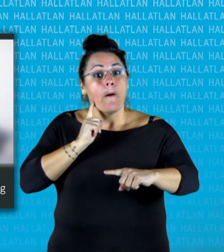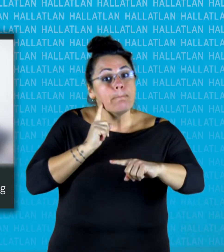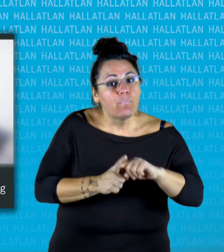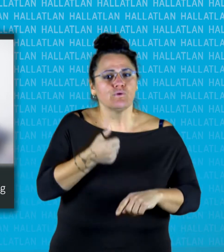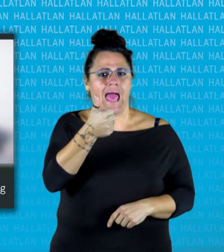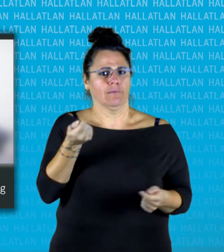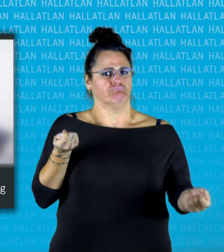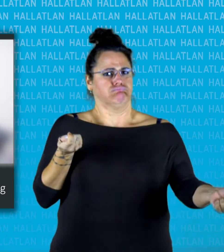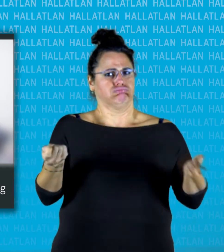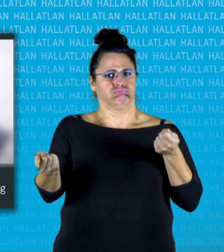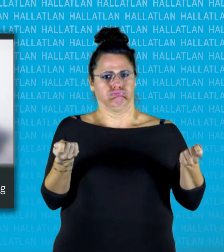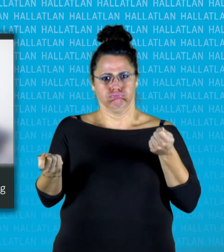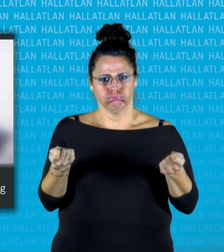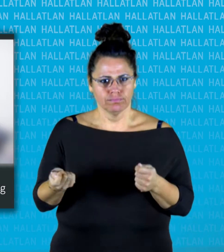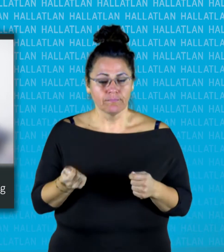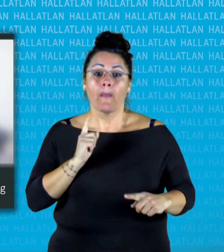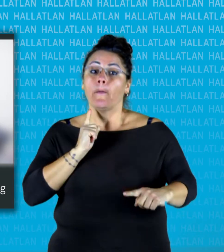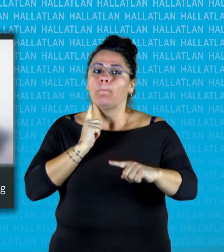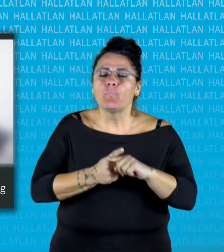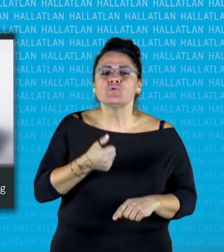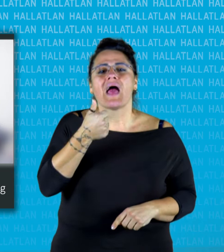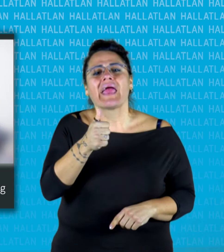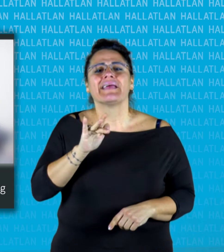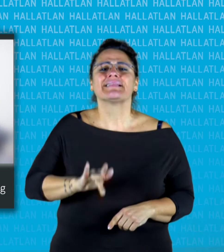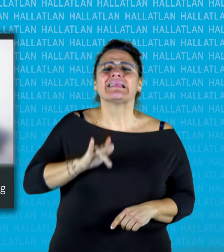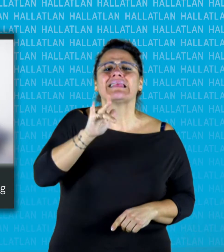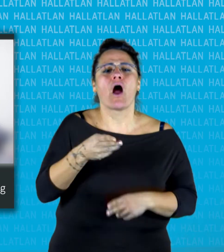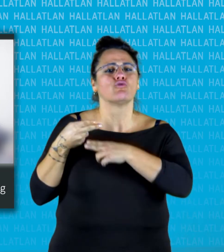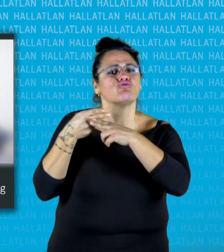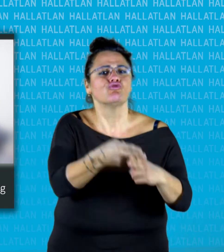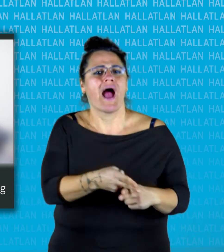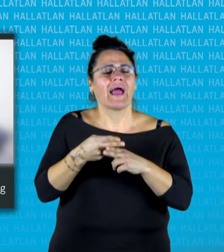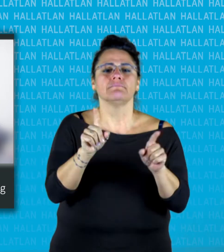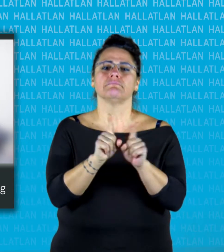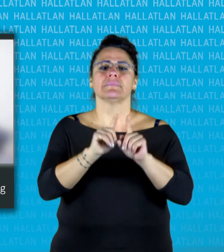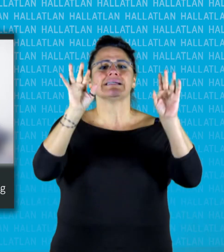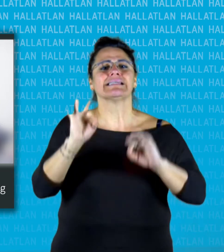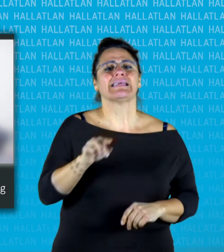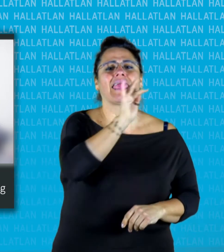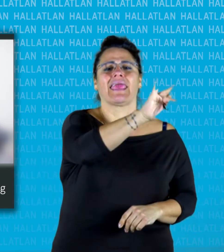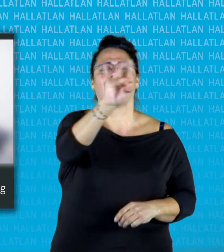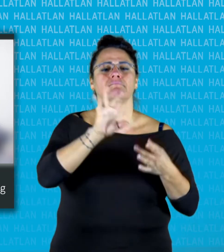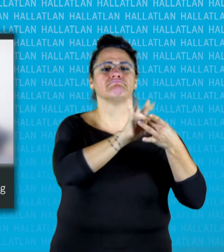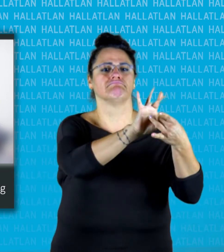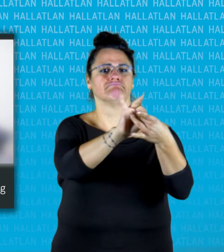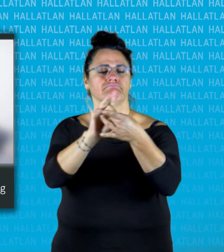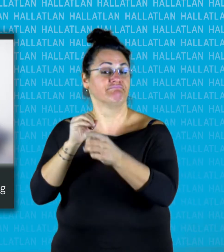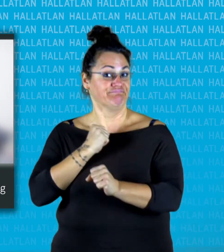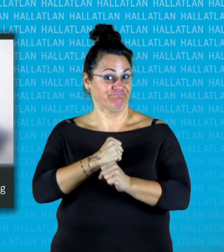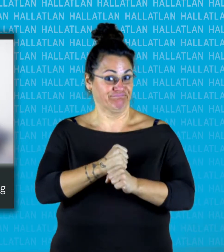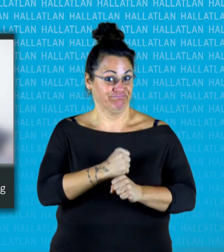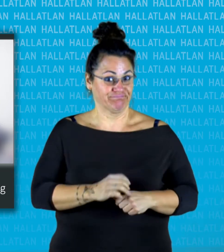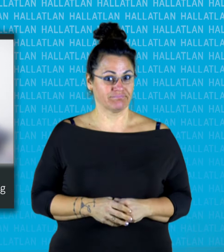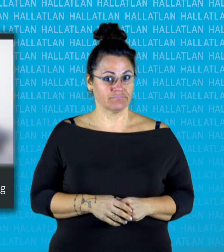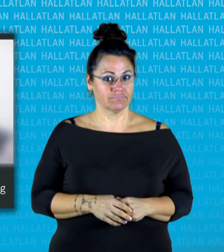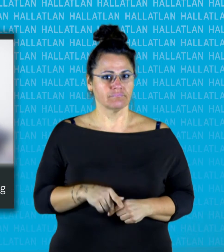egy koordinátor, és alkalmi jelleggel egy értékesítő dolgozik.